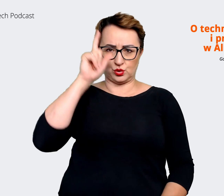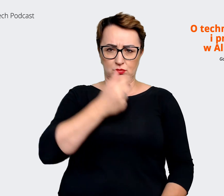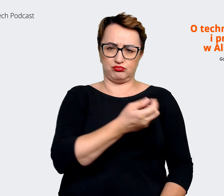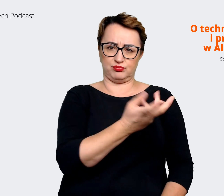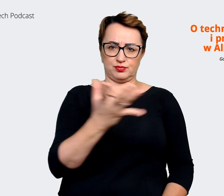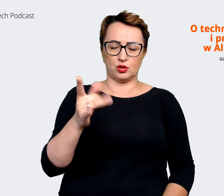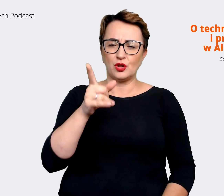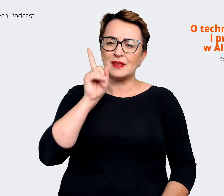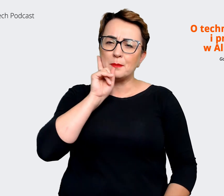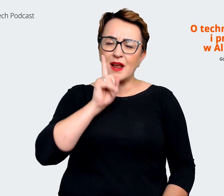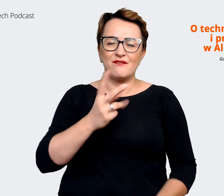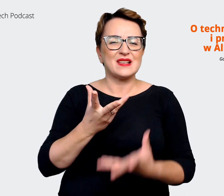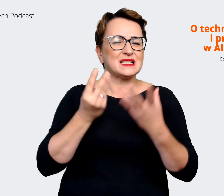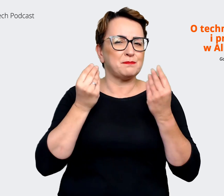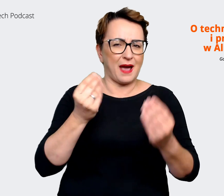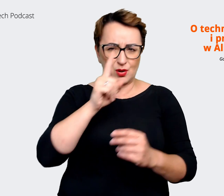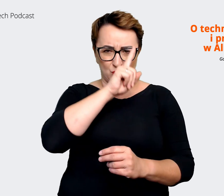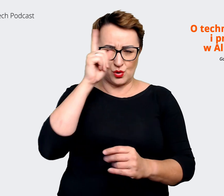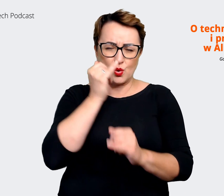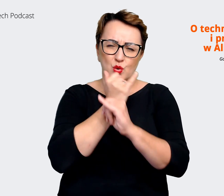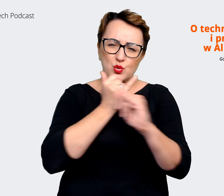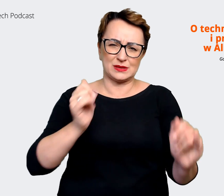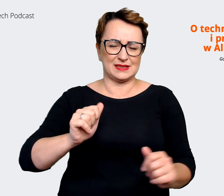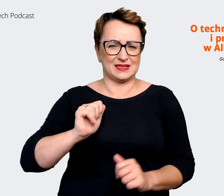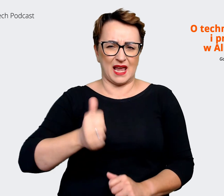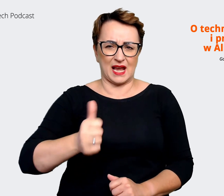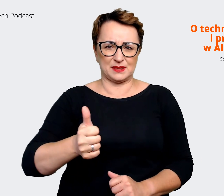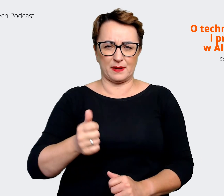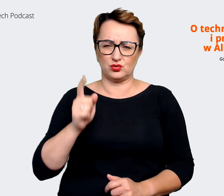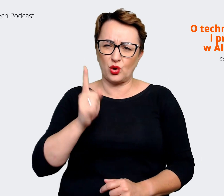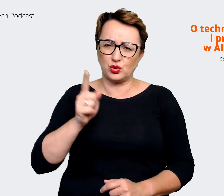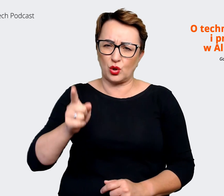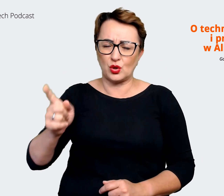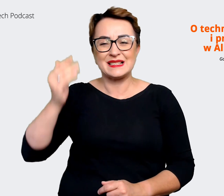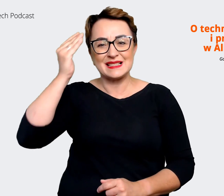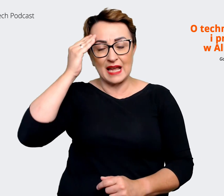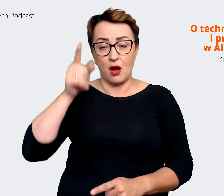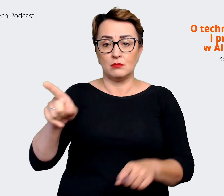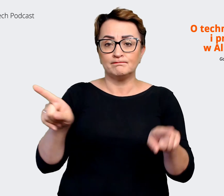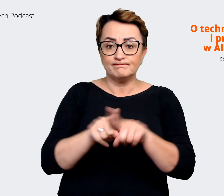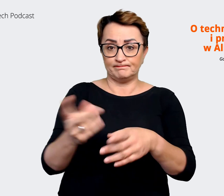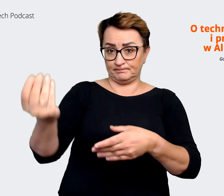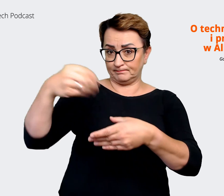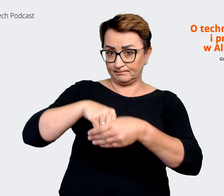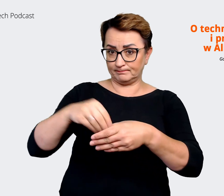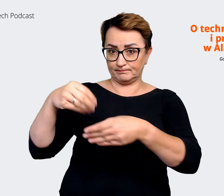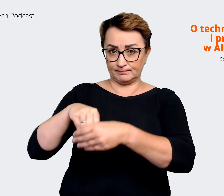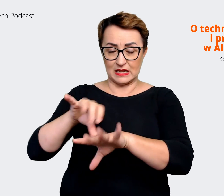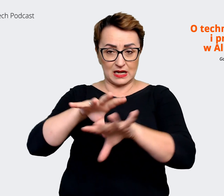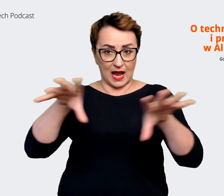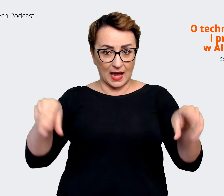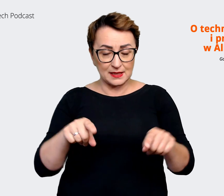interdyscyplinarni specjaliści, eksperci, którzy zarówno do nas dołączyli, jak i tych, którzy jest